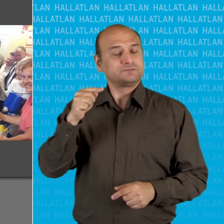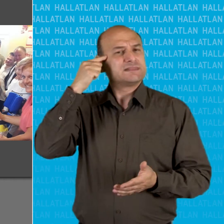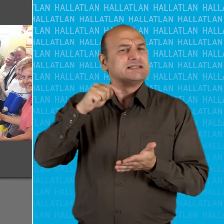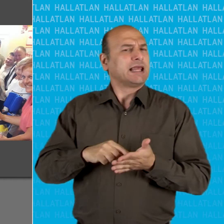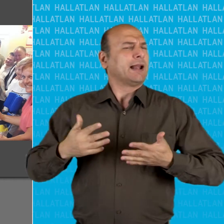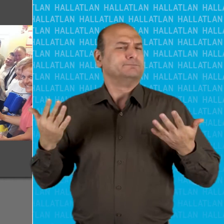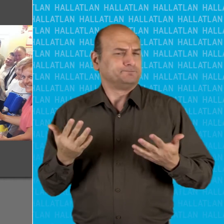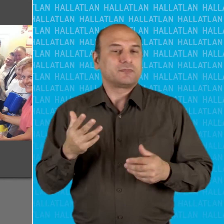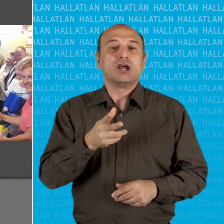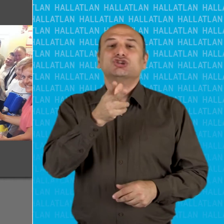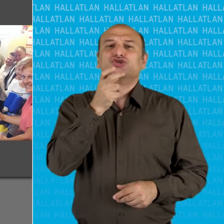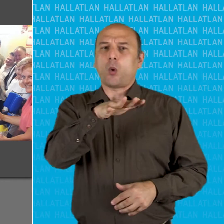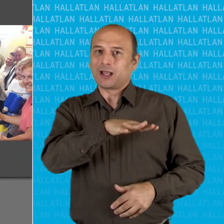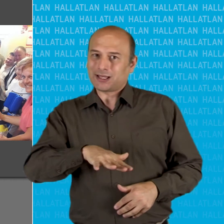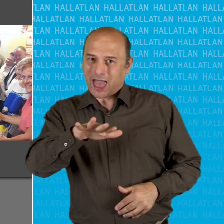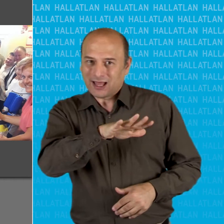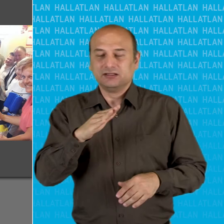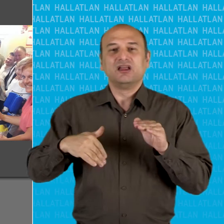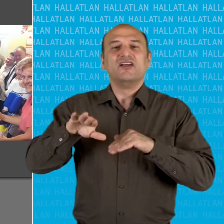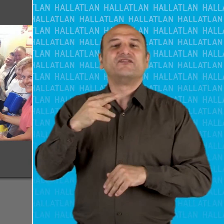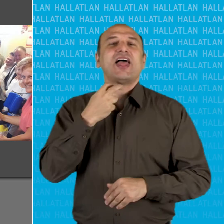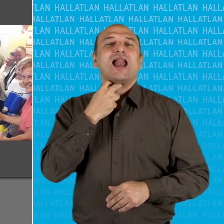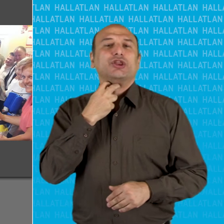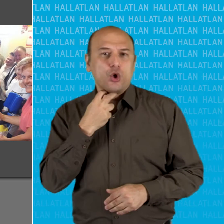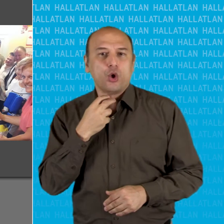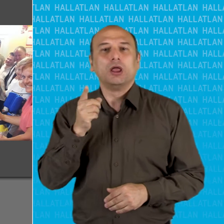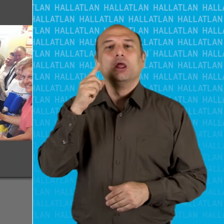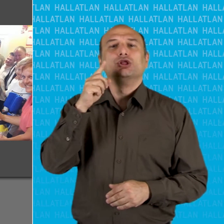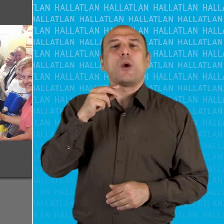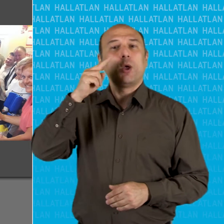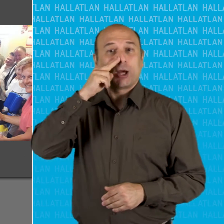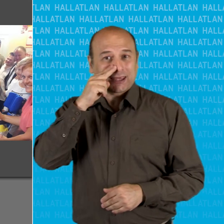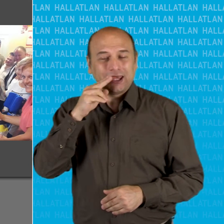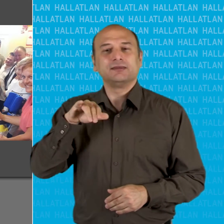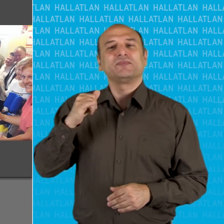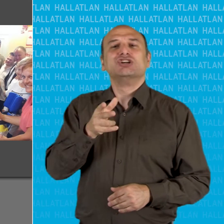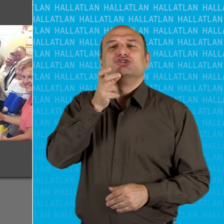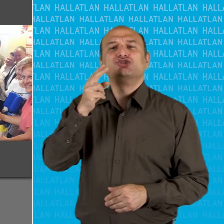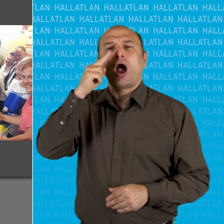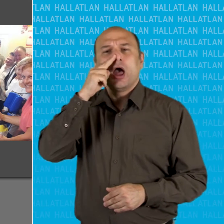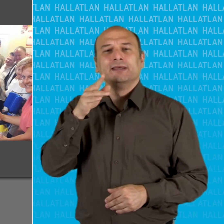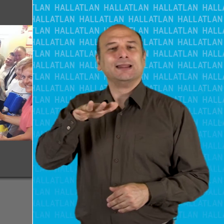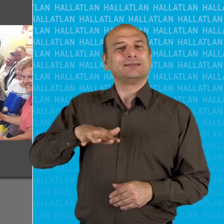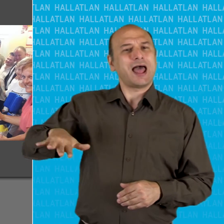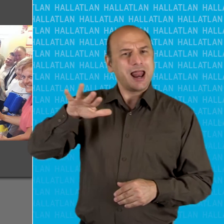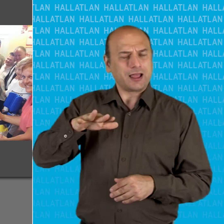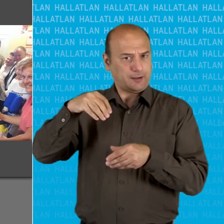amely ellátja Csongrád, Felgyő, Tömörkény és Csanytelek